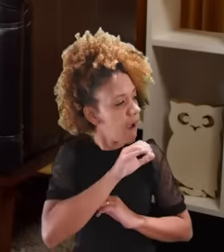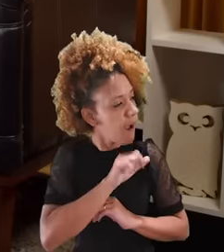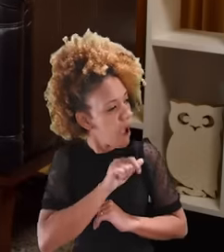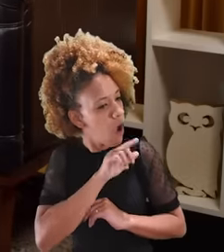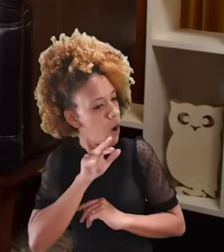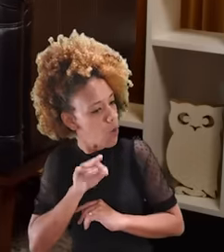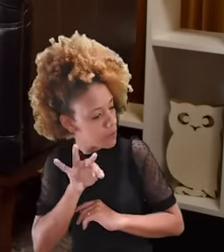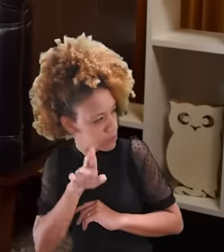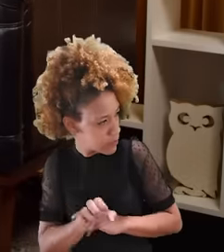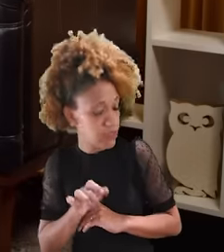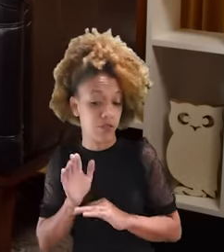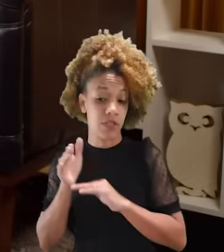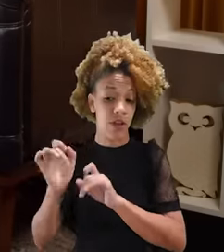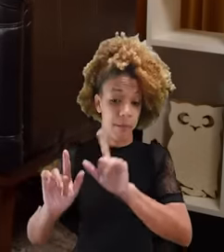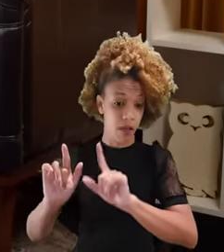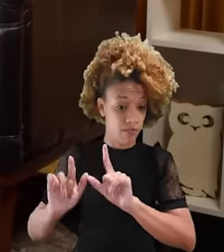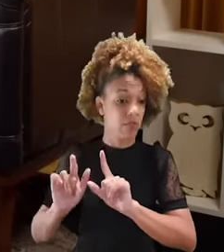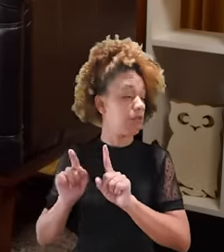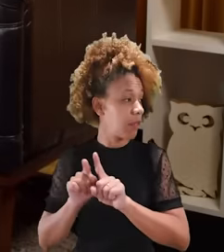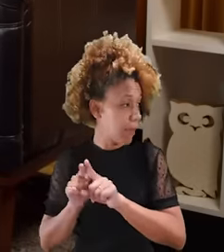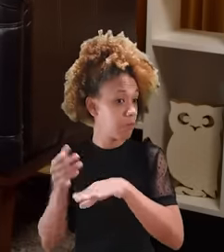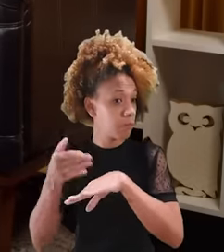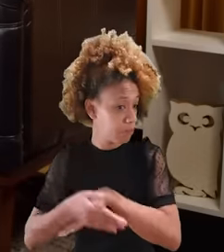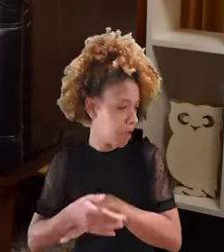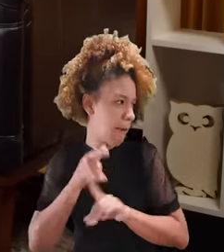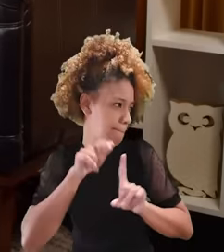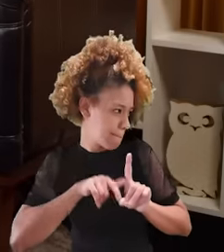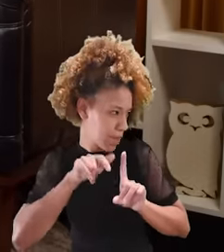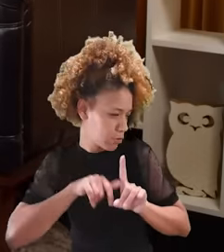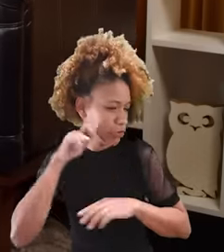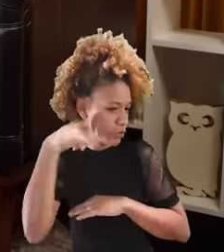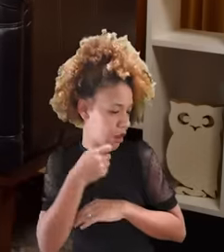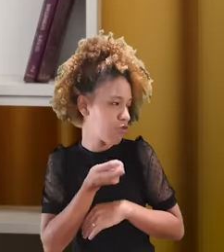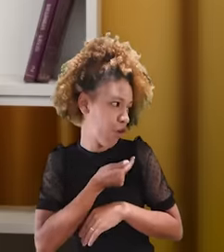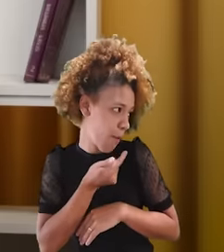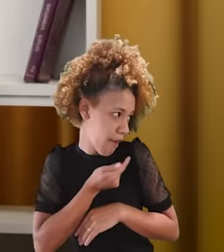Você vai pra televisão você se destaca fazendo personagens e tal comédia exatamente isso que